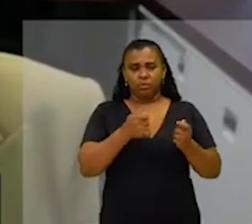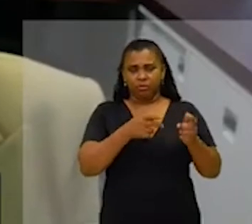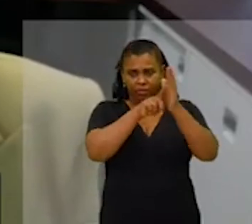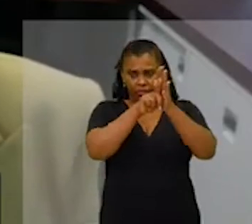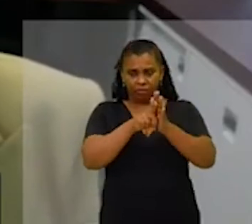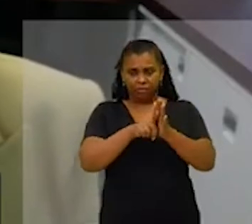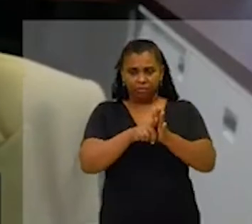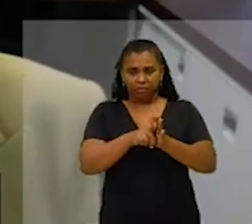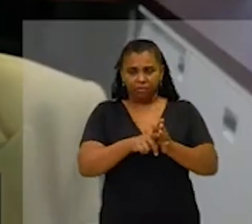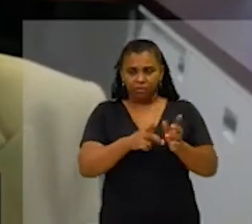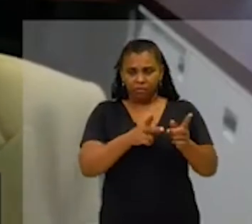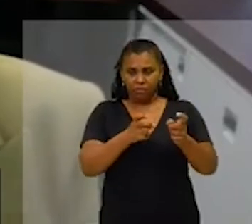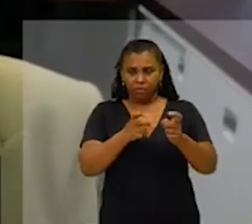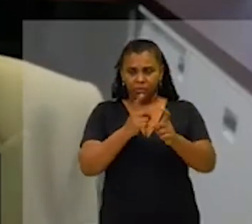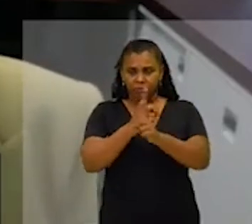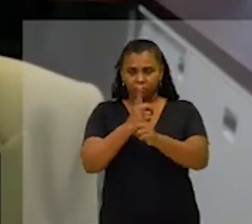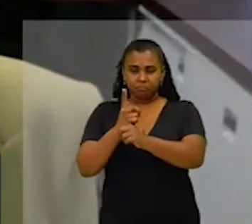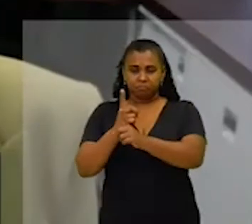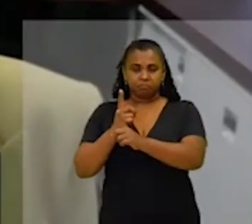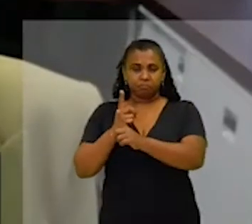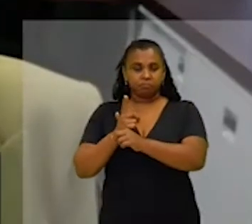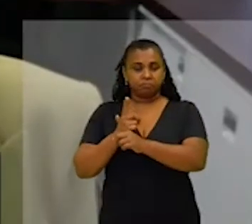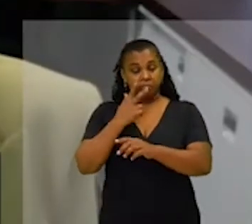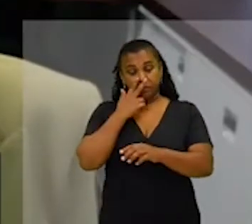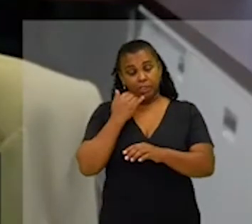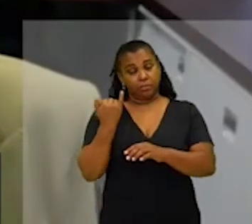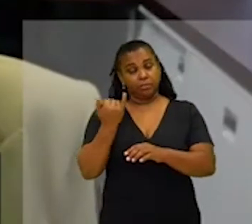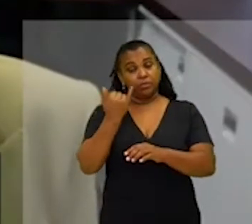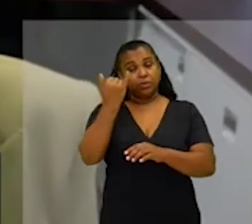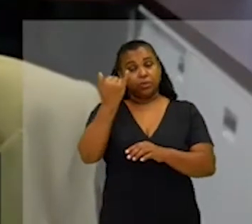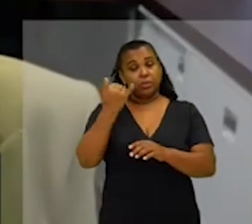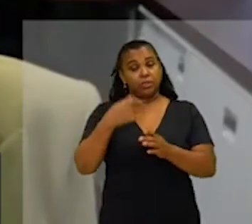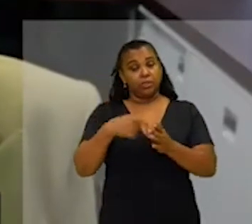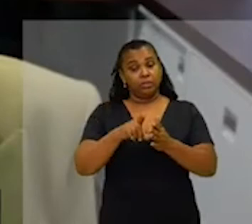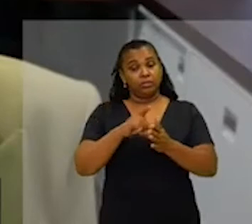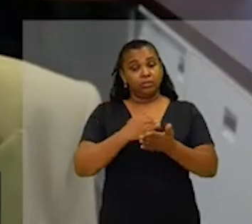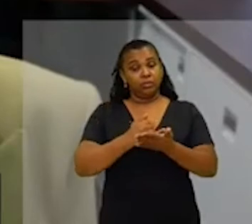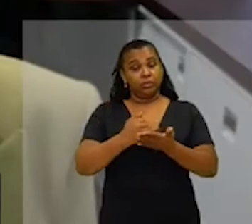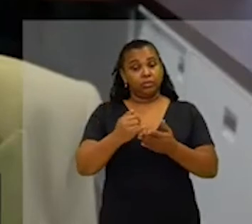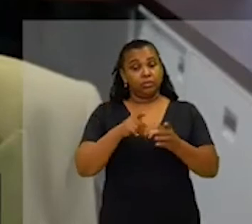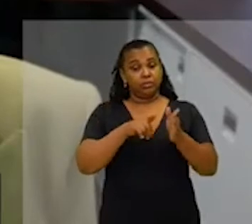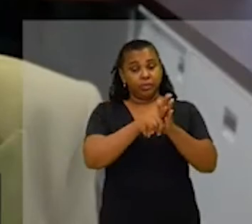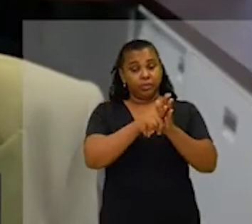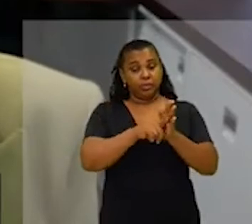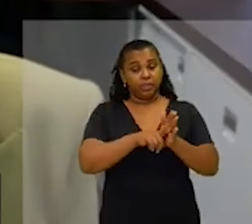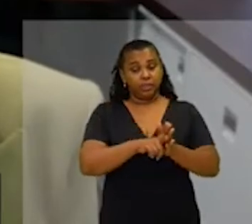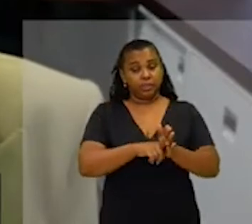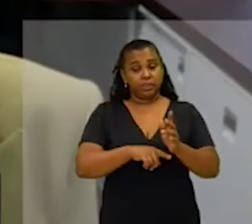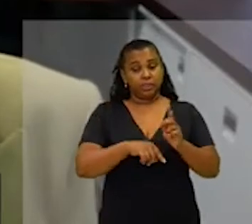parece essencial que também foi levantado isso da pesquisa que é um dos elementos mais que recebem